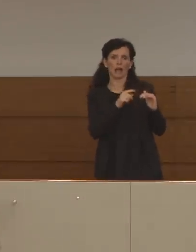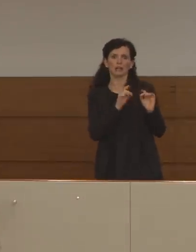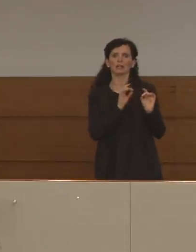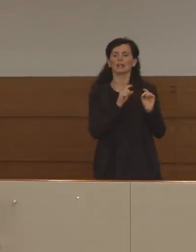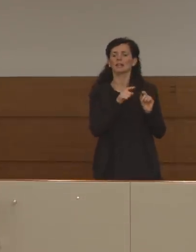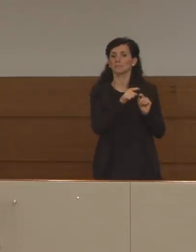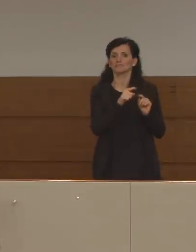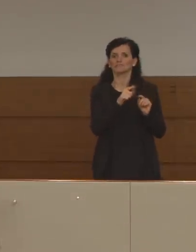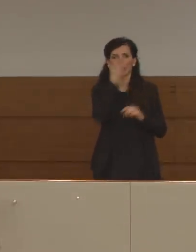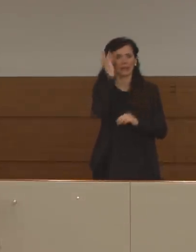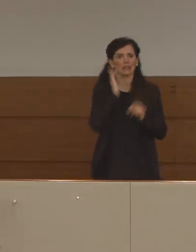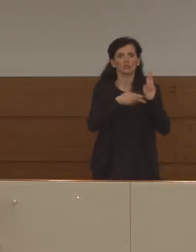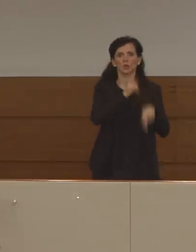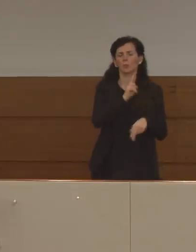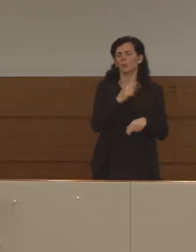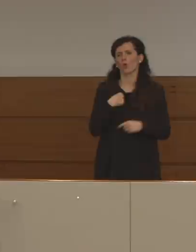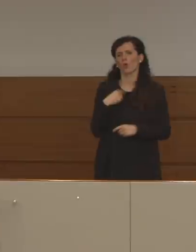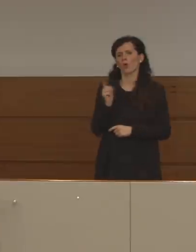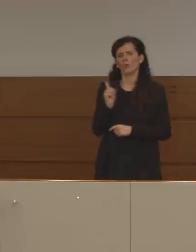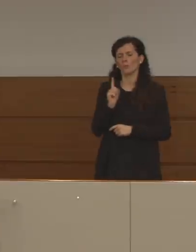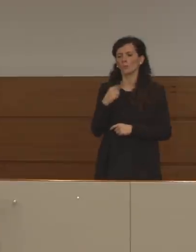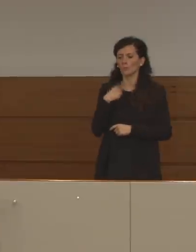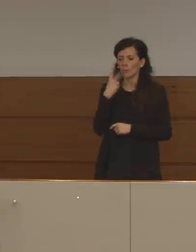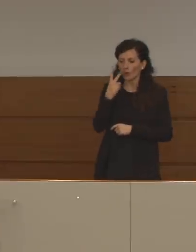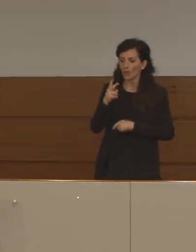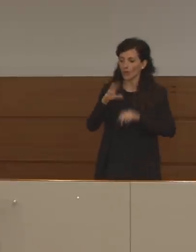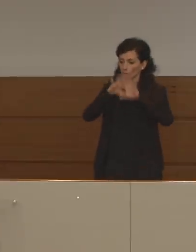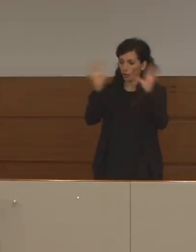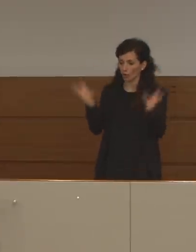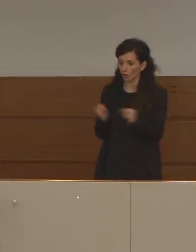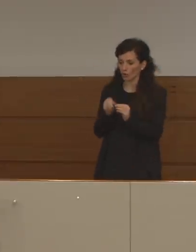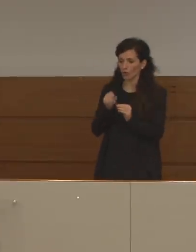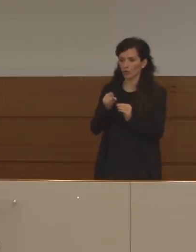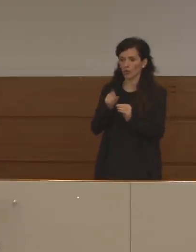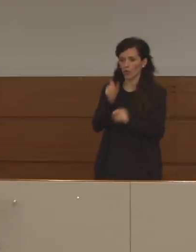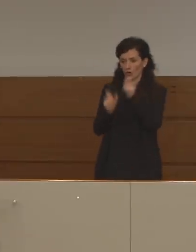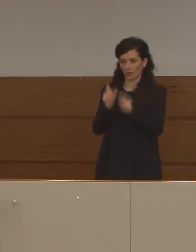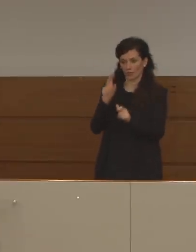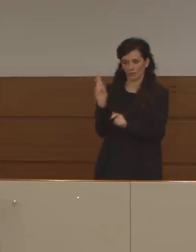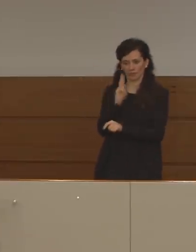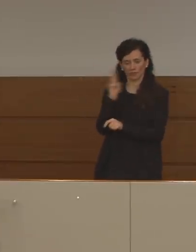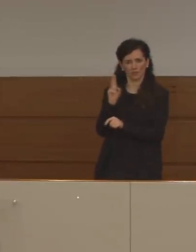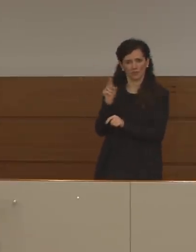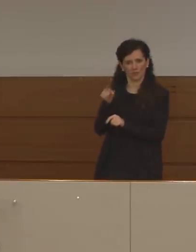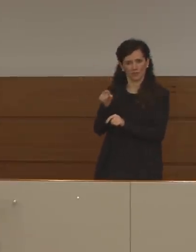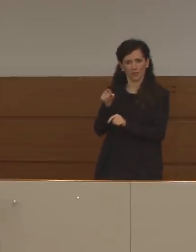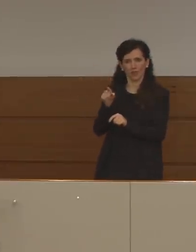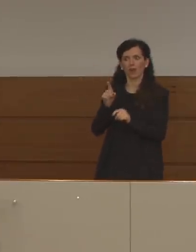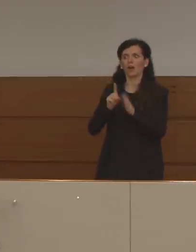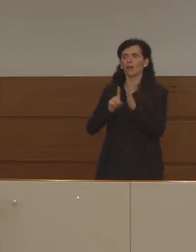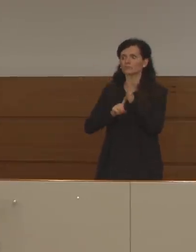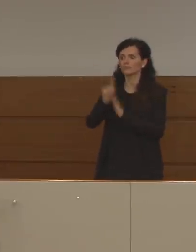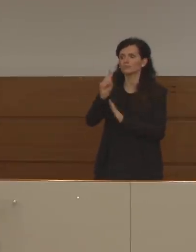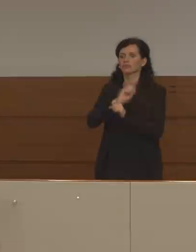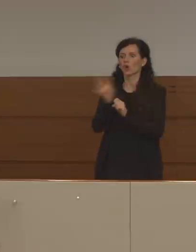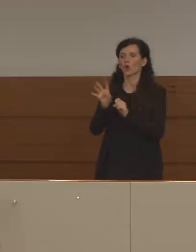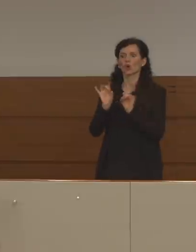numero totale dei casi con esito infausto è cresciuto quindi aumentano